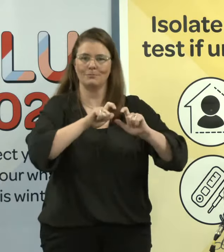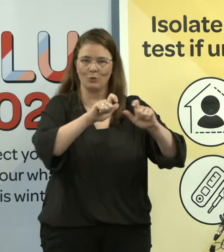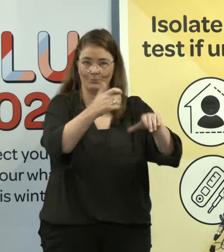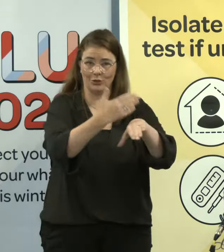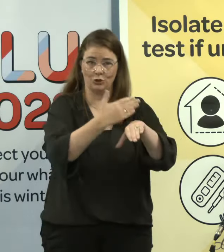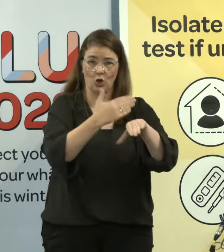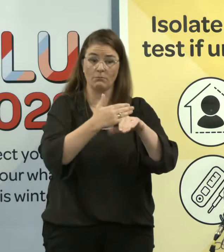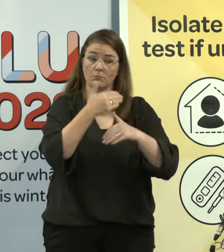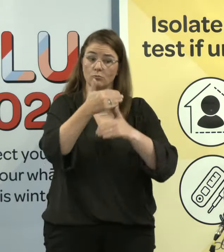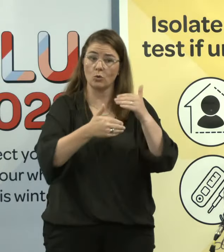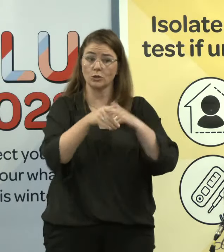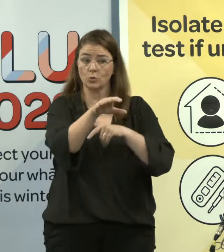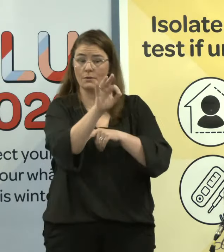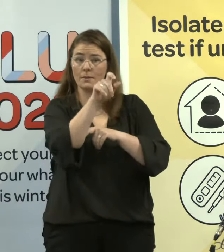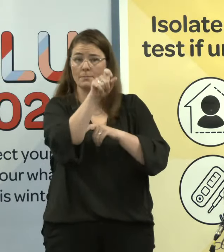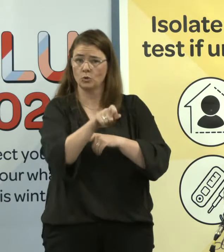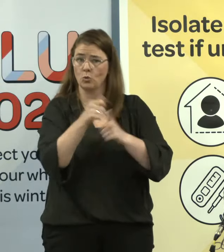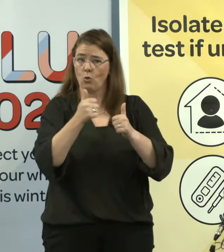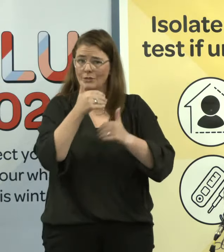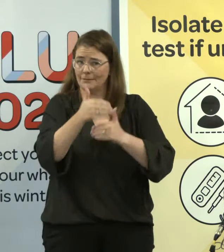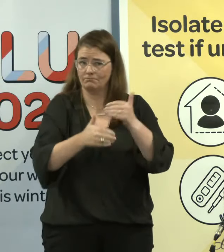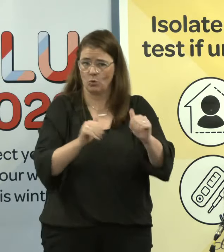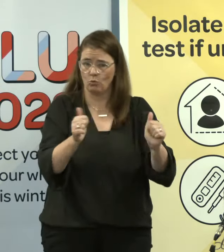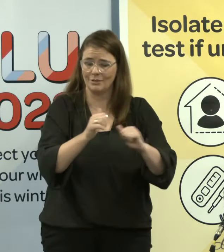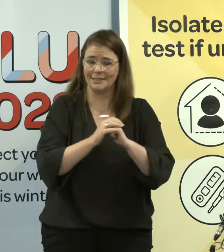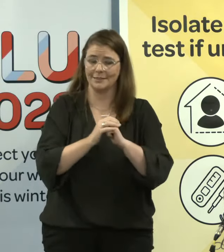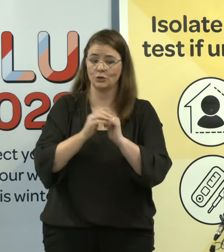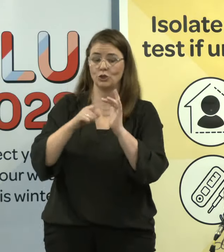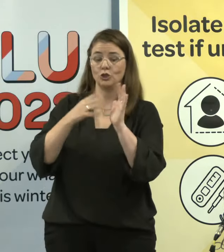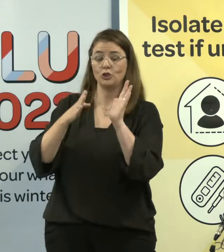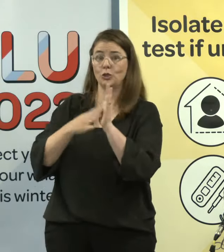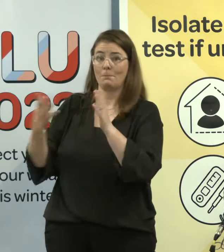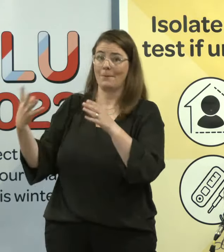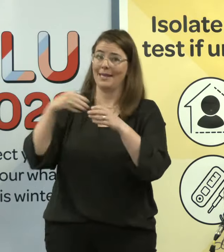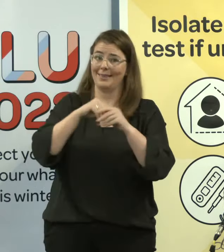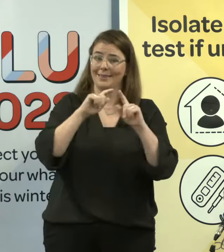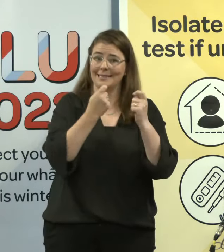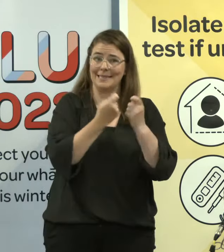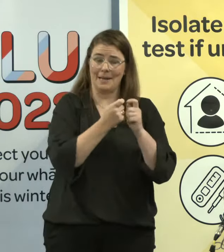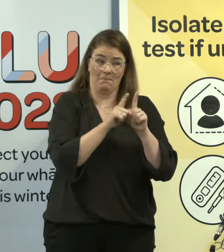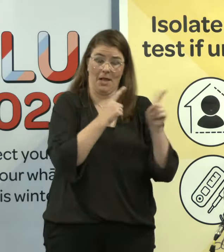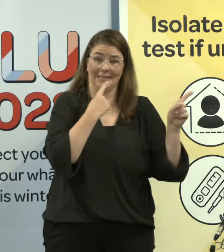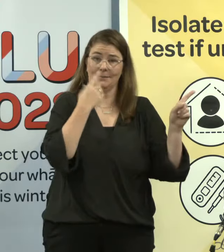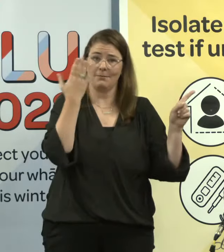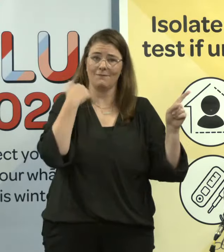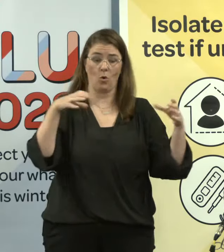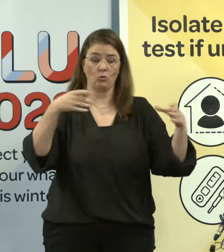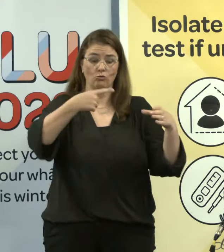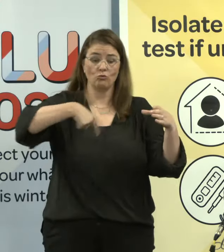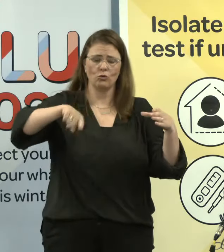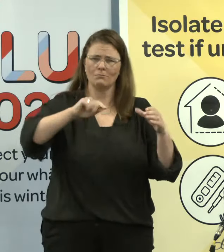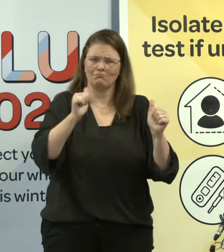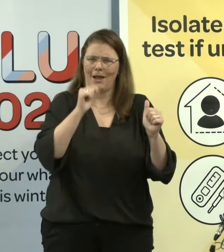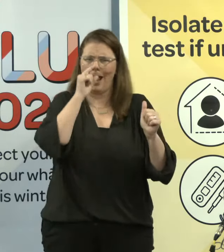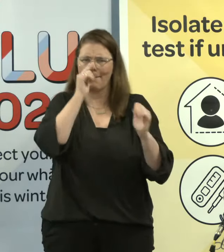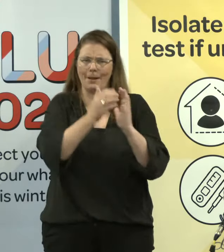Takiwa Hauora kua uru mai ki a